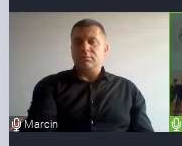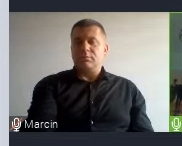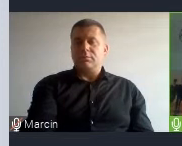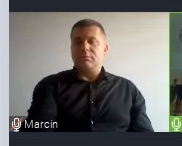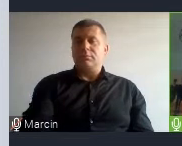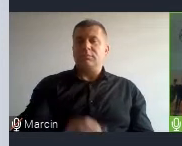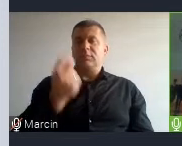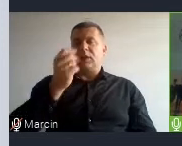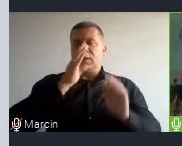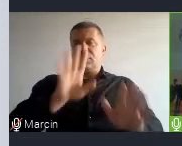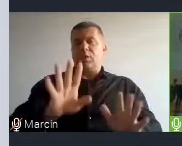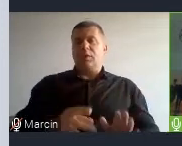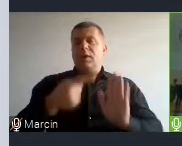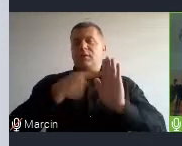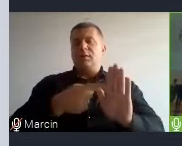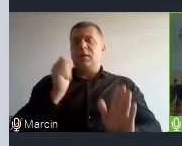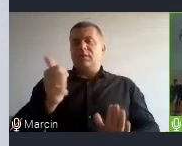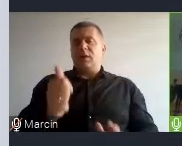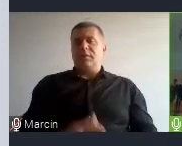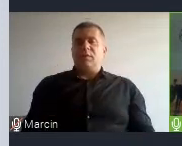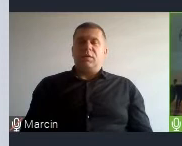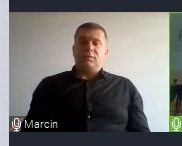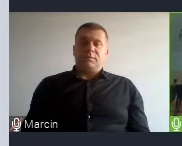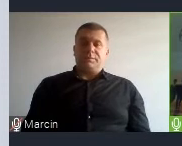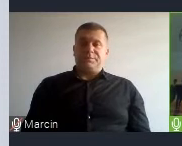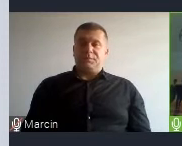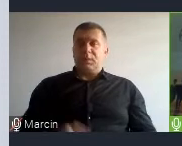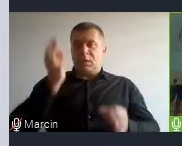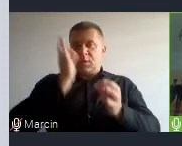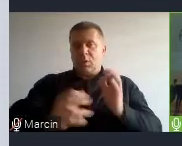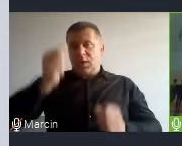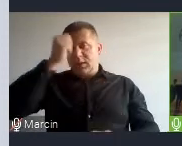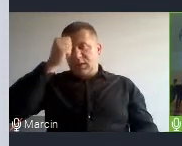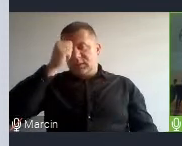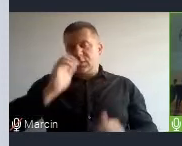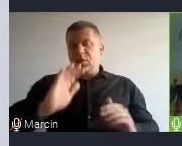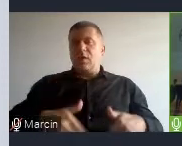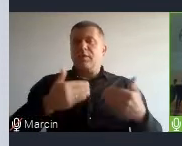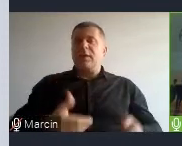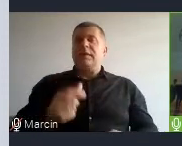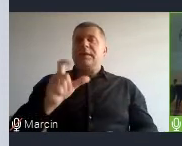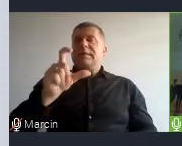Zaraz pokażę wytyczne kwalifikowalności. Dokładnie nazywane te oferty są „cennikami”.